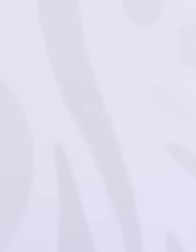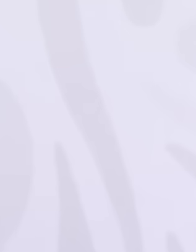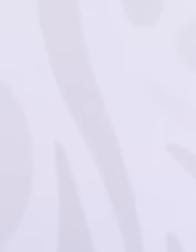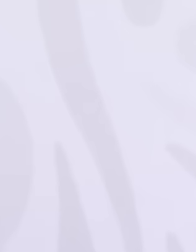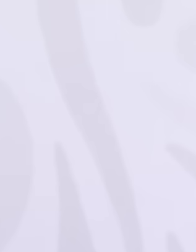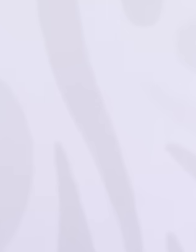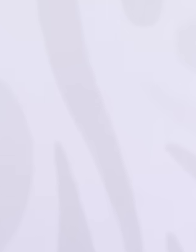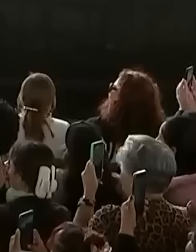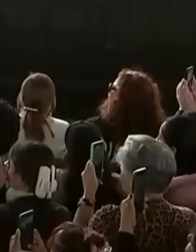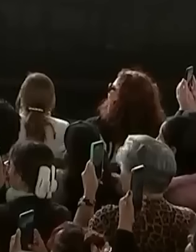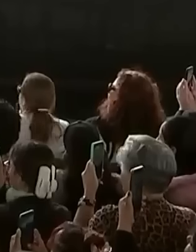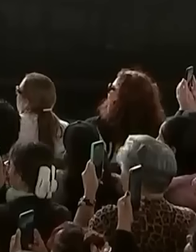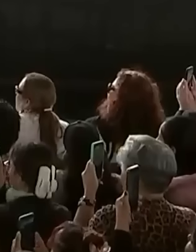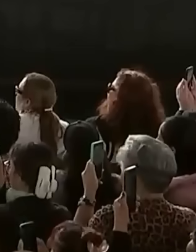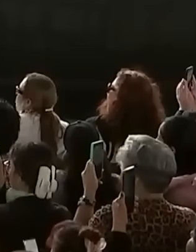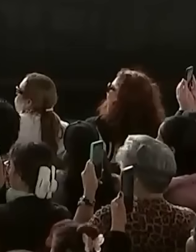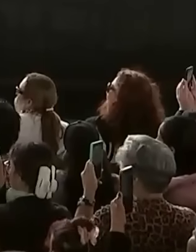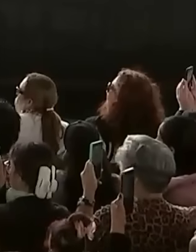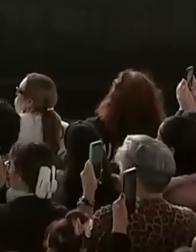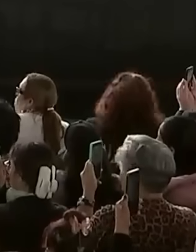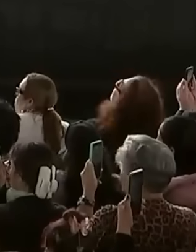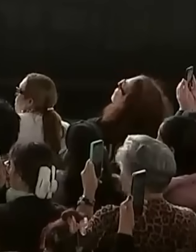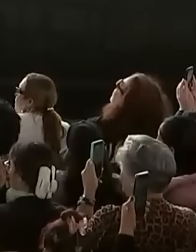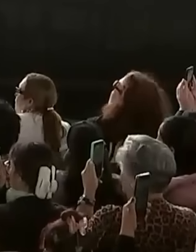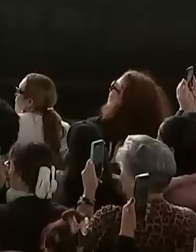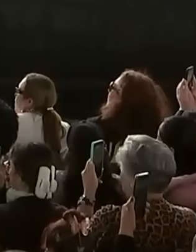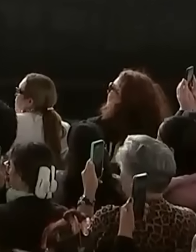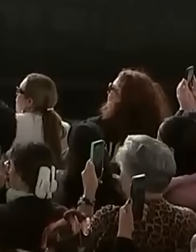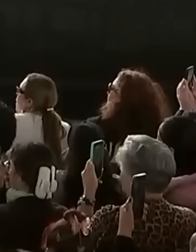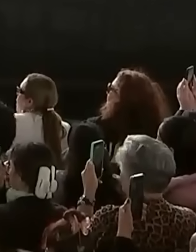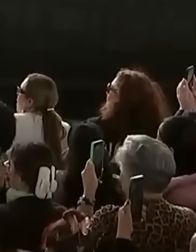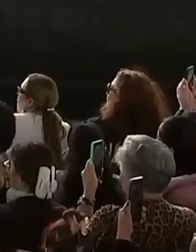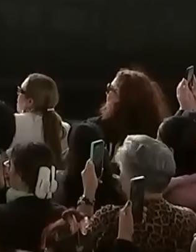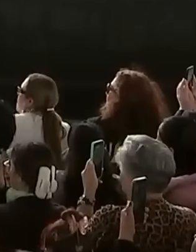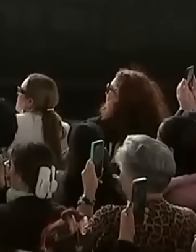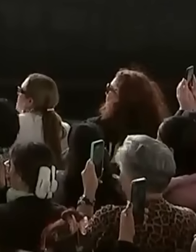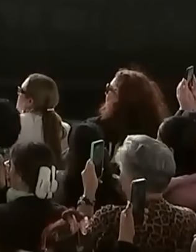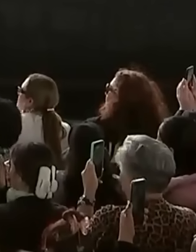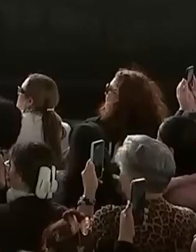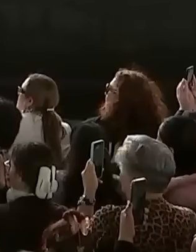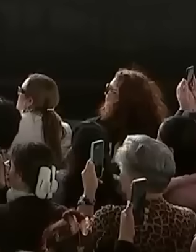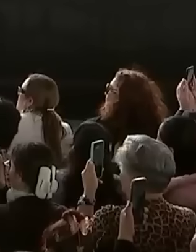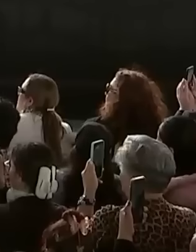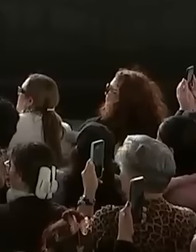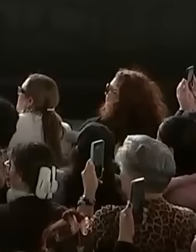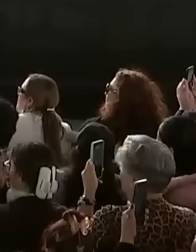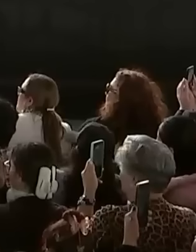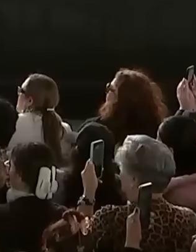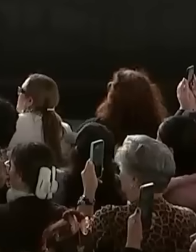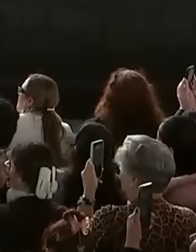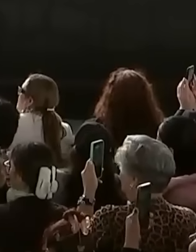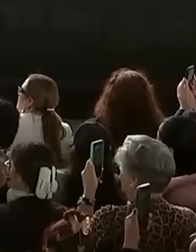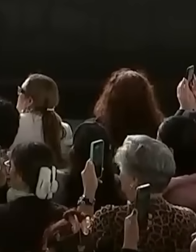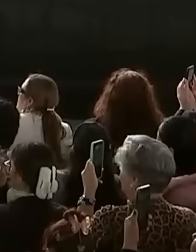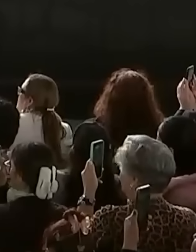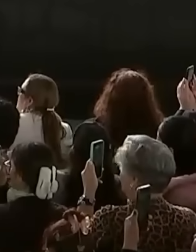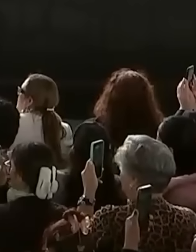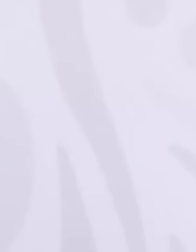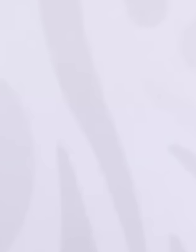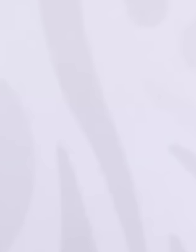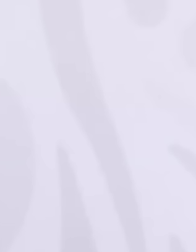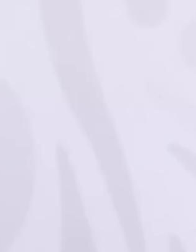Claudia hoy. Muchas gracias. Es un honor estar con Claudia hoy. Saludo con [Aplausos] respeto,